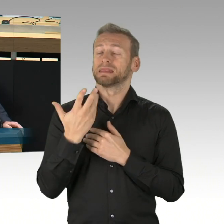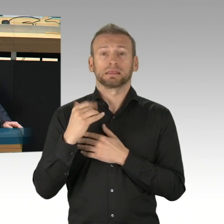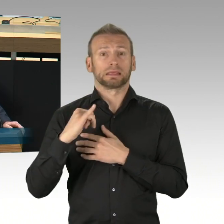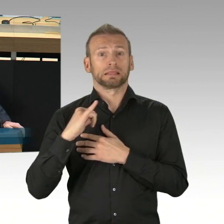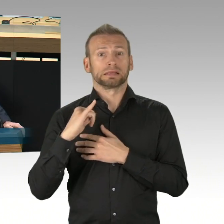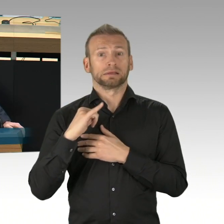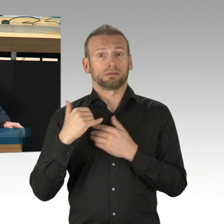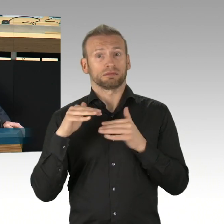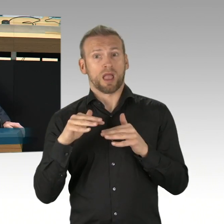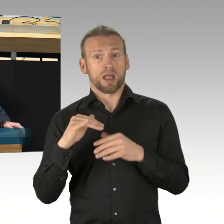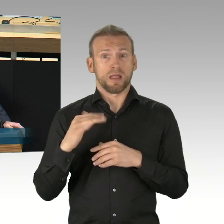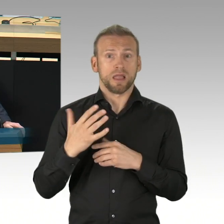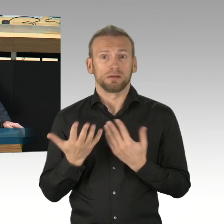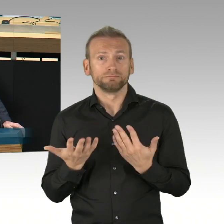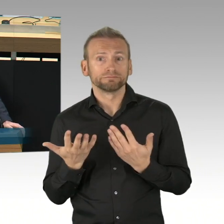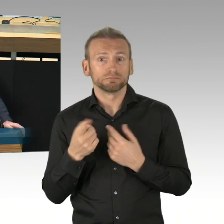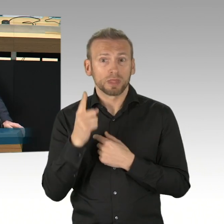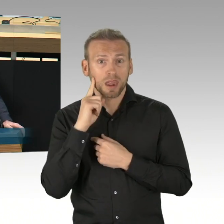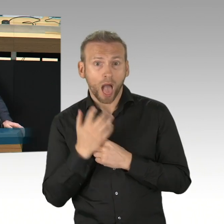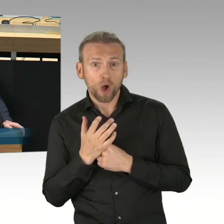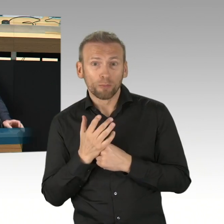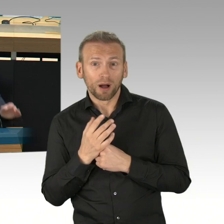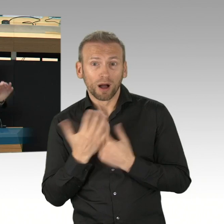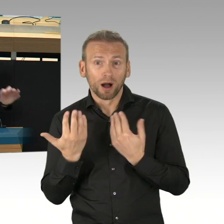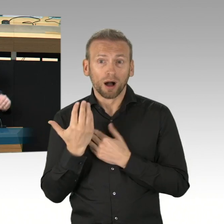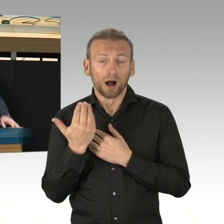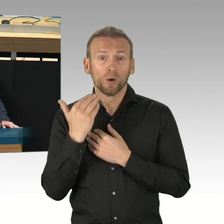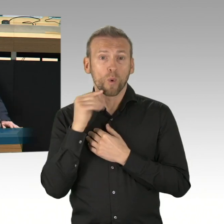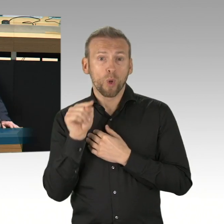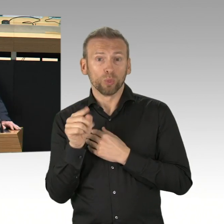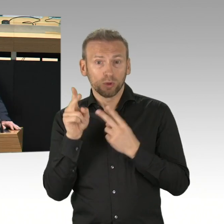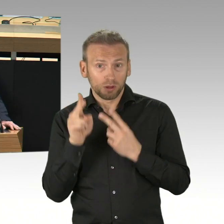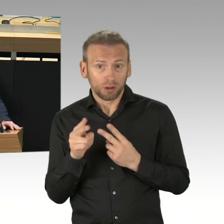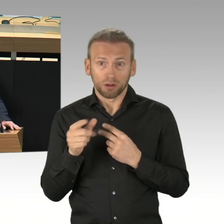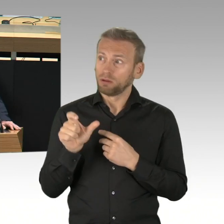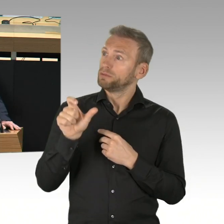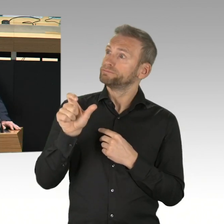für den zahlungsfähigeren Mietinteressenten entscheiden, die Einkommensschwachen aber bleiben auf der Strecke.